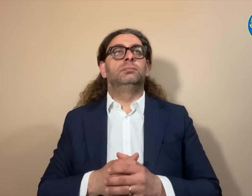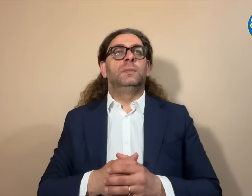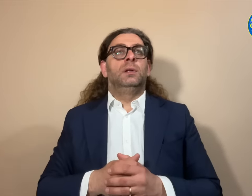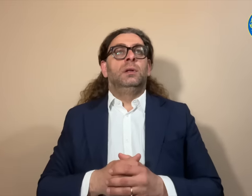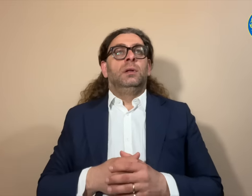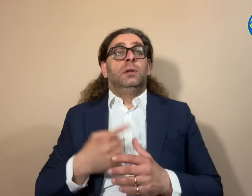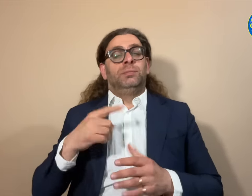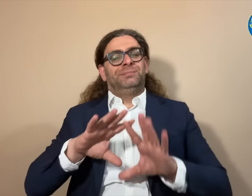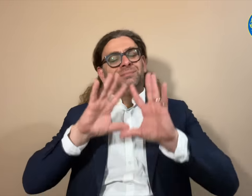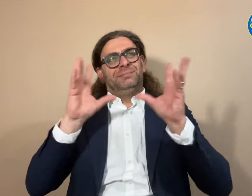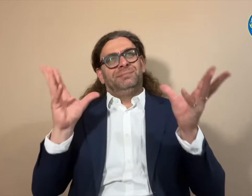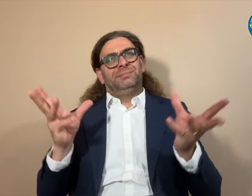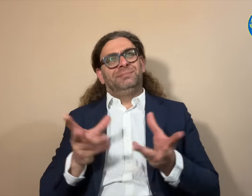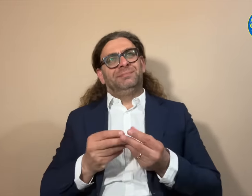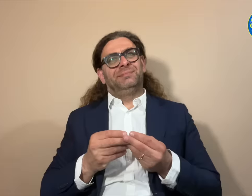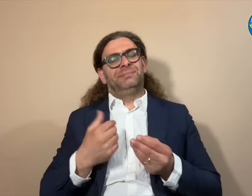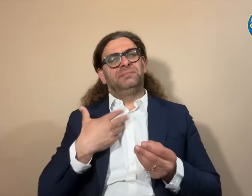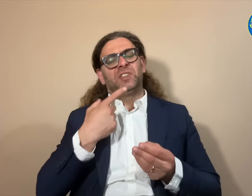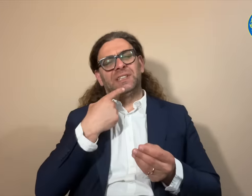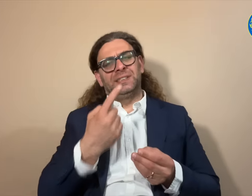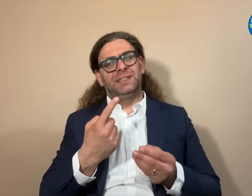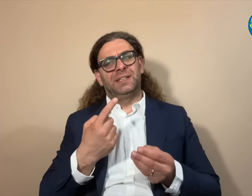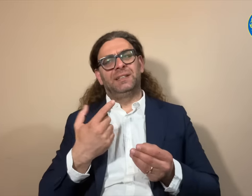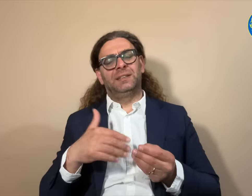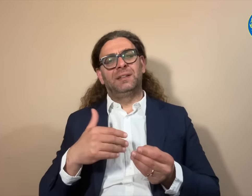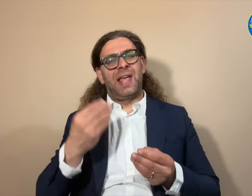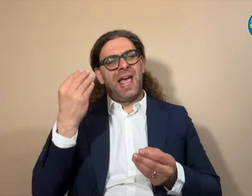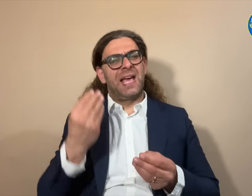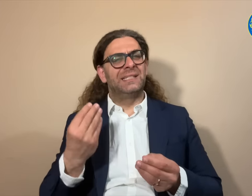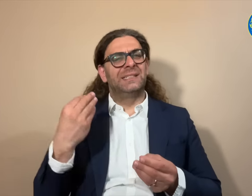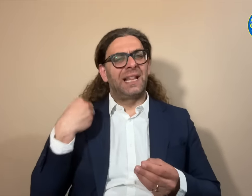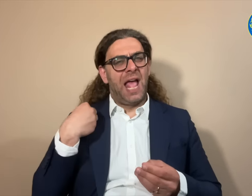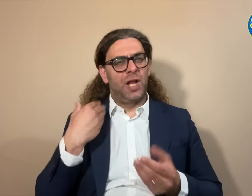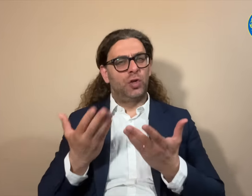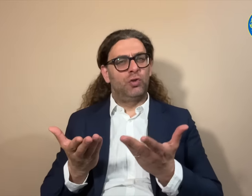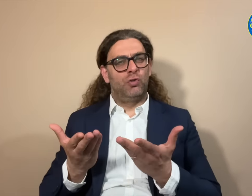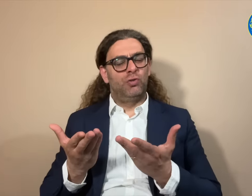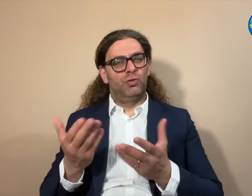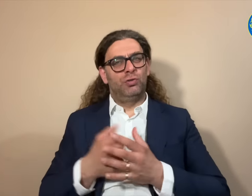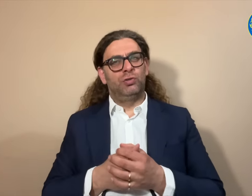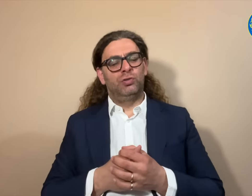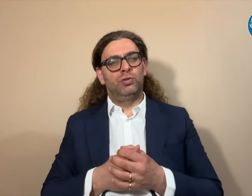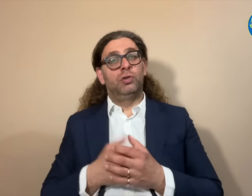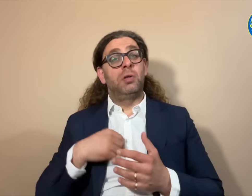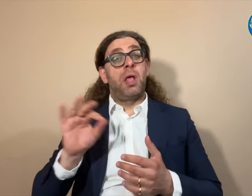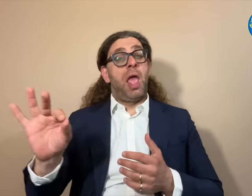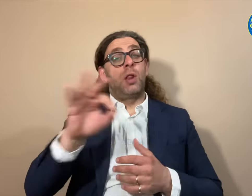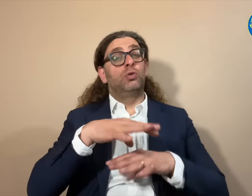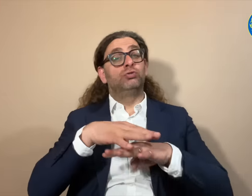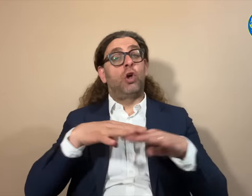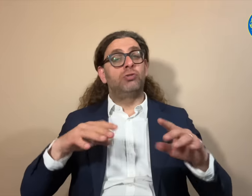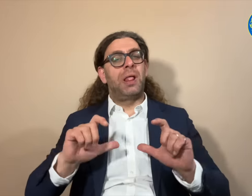Tutto ciò premesso, vorrei mettere in luce il danno subito dall'ENS e le reazioni che ho visto